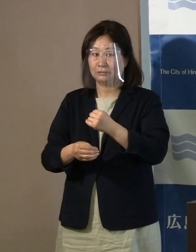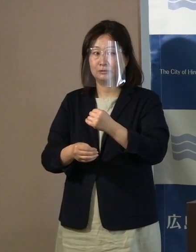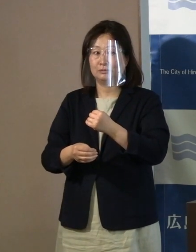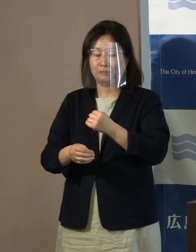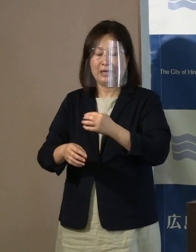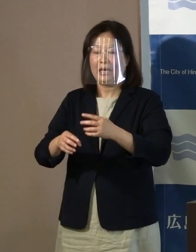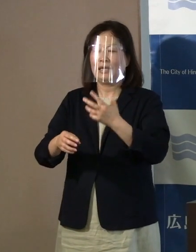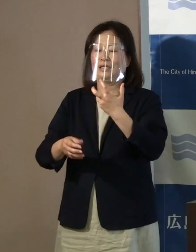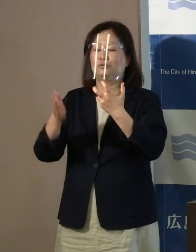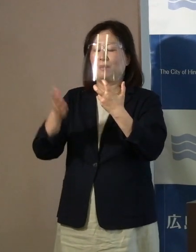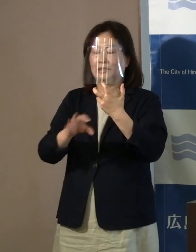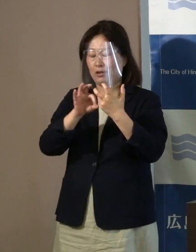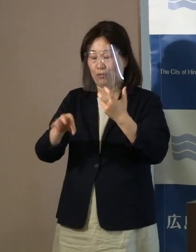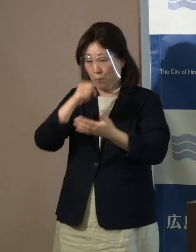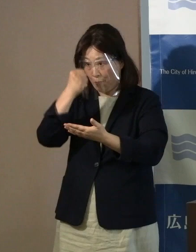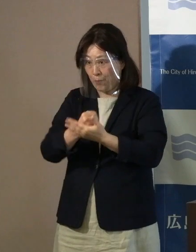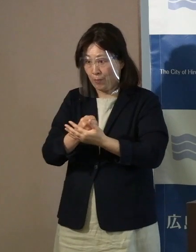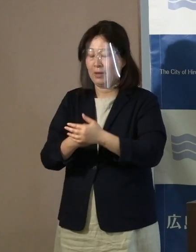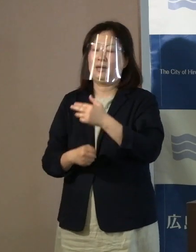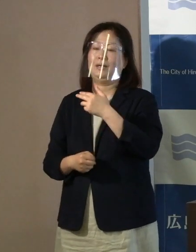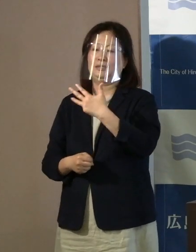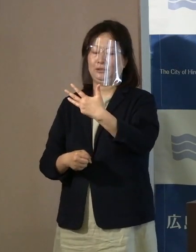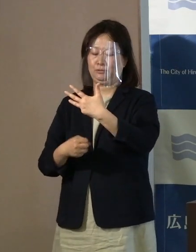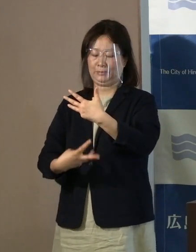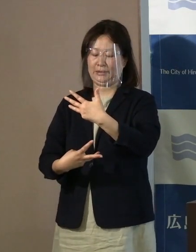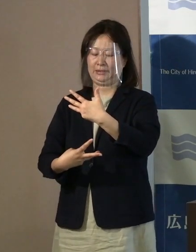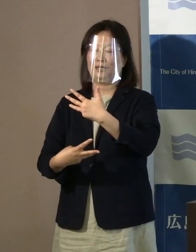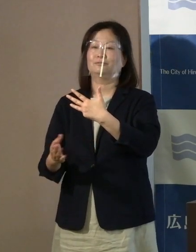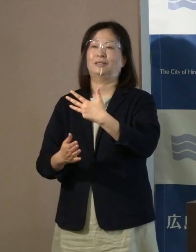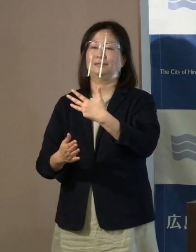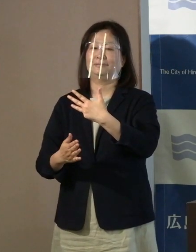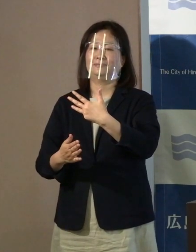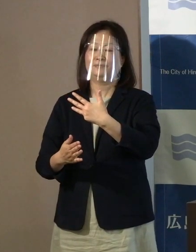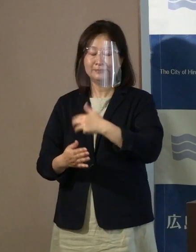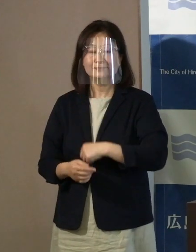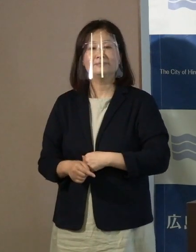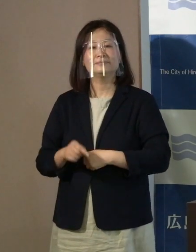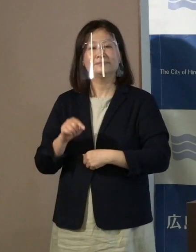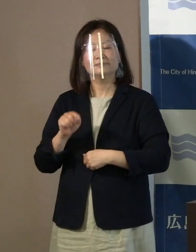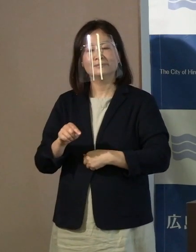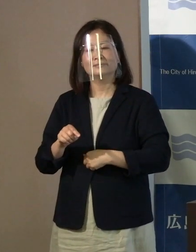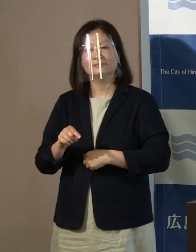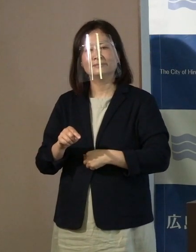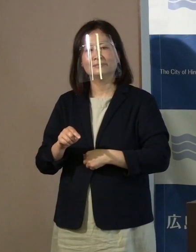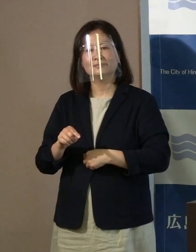8月3日頃の想定でいらっしゃる ということで､ これは概ね､予定通りのペースであると